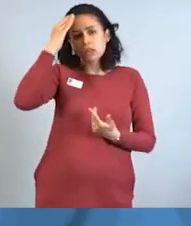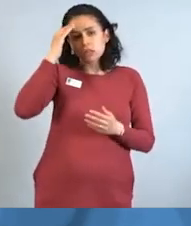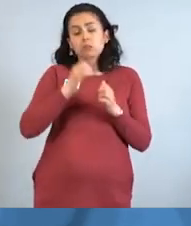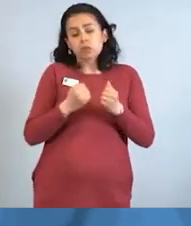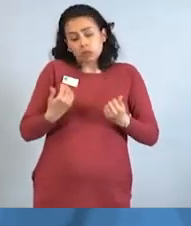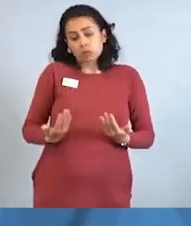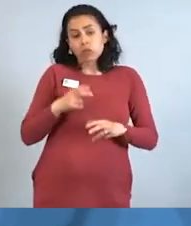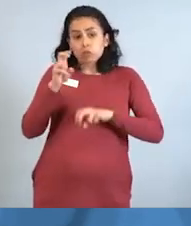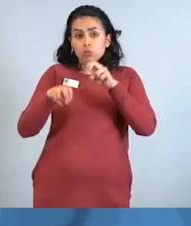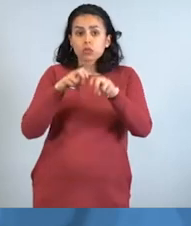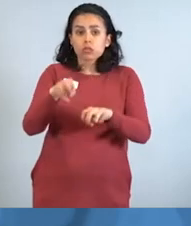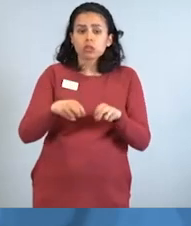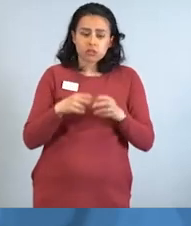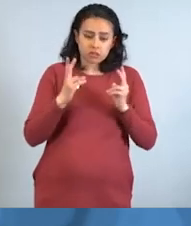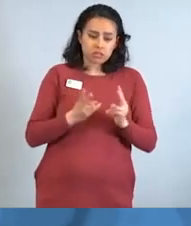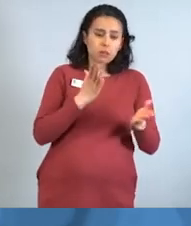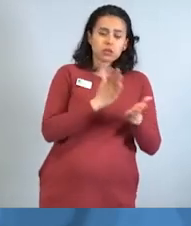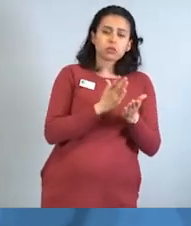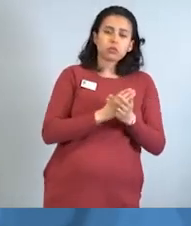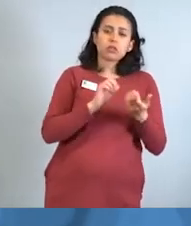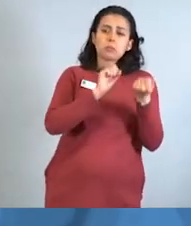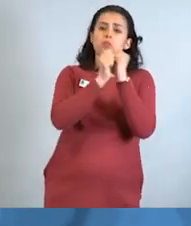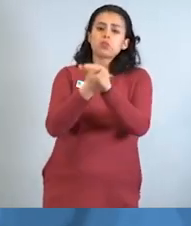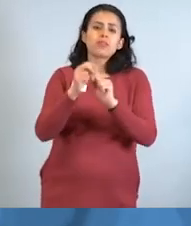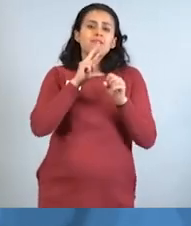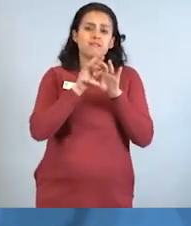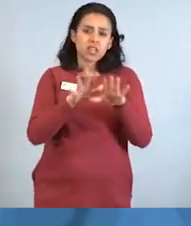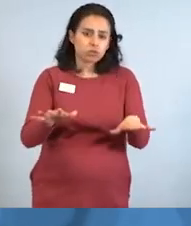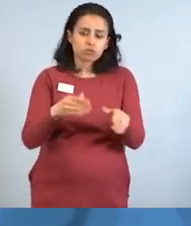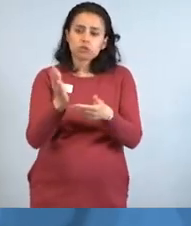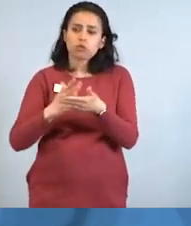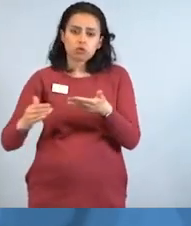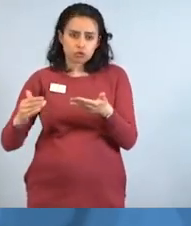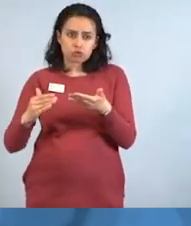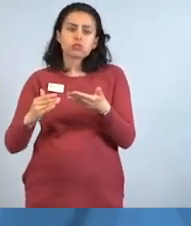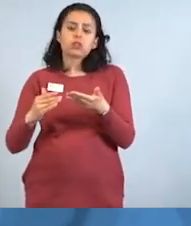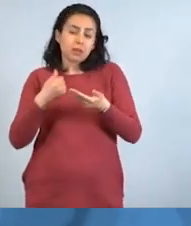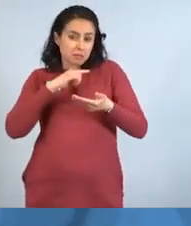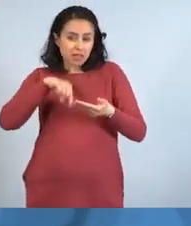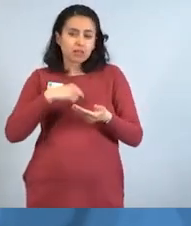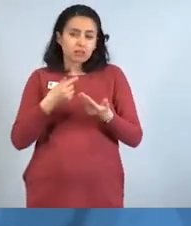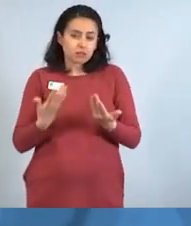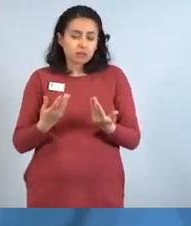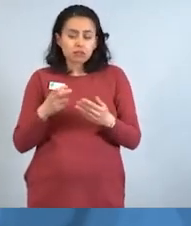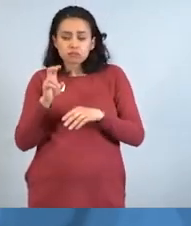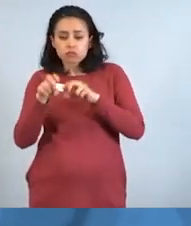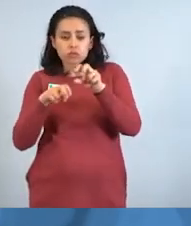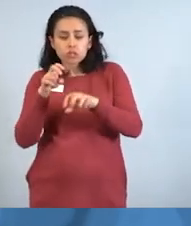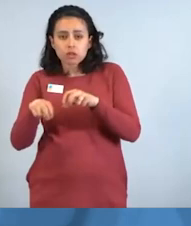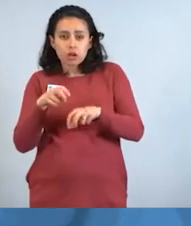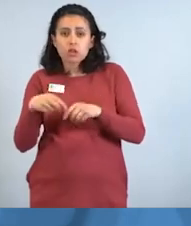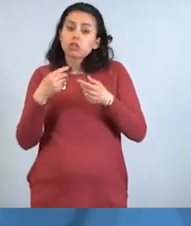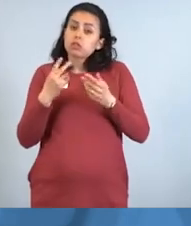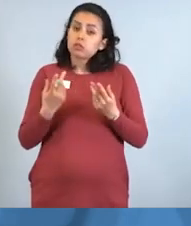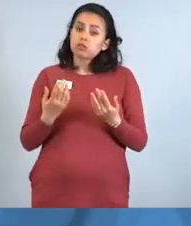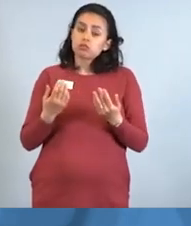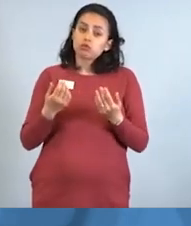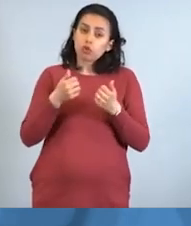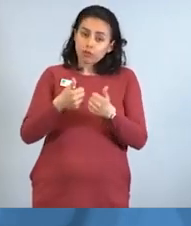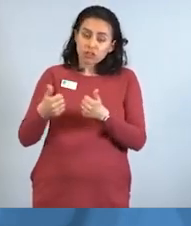Muuntovirusten osuutta läpäisyinfektiossa ollaan tällä hetkellä tarkastelemassa. Toivottavasti pystyn jakamaan niitä kanssanne ensi kerralla.